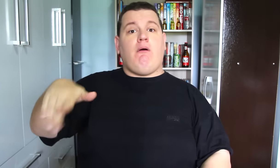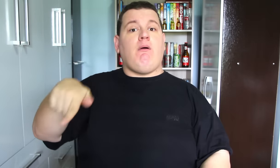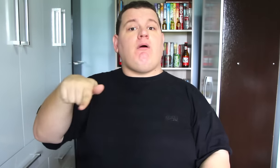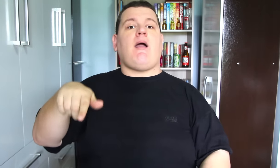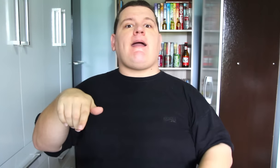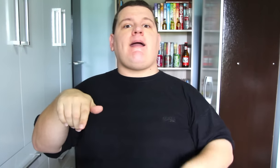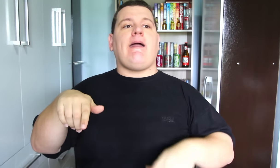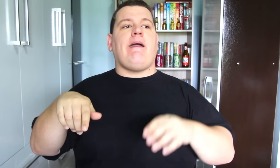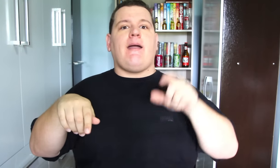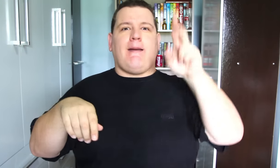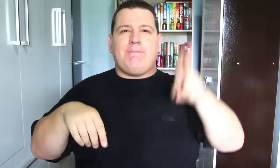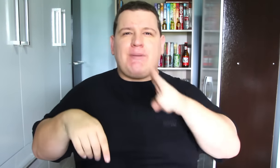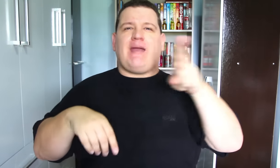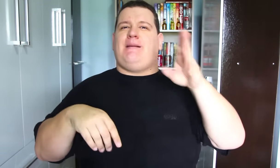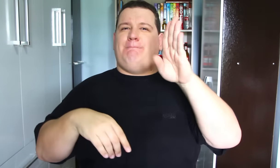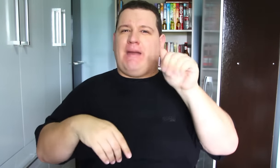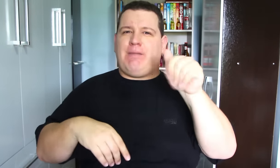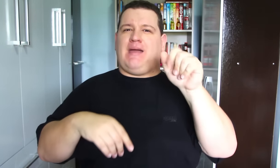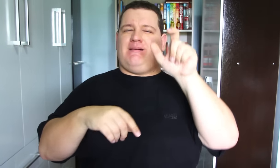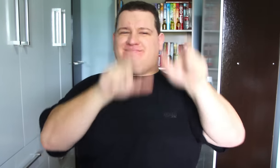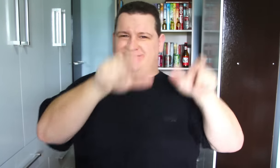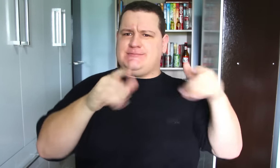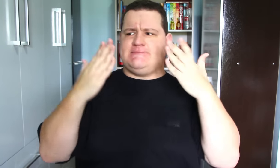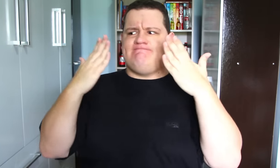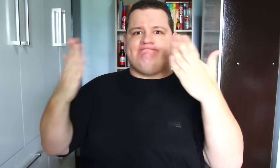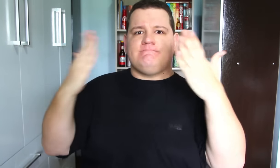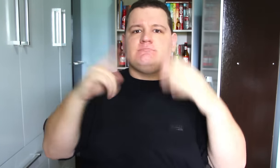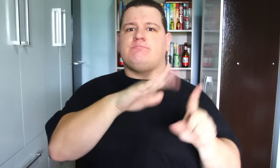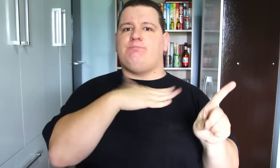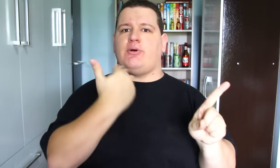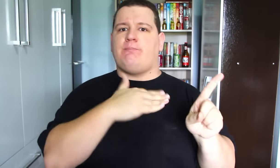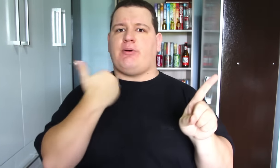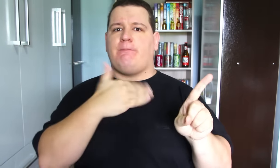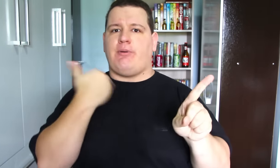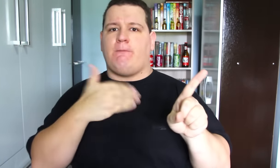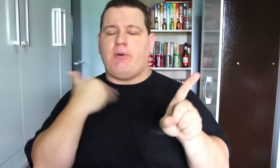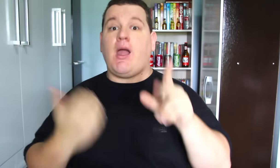O padre, a babá e aqueles que desconfiam o garoto acabam sendo mortos.